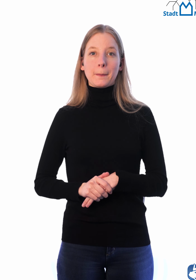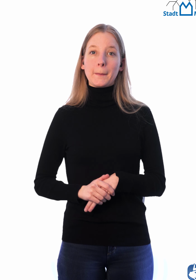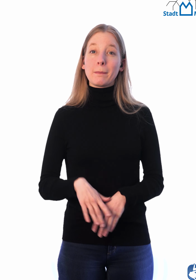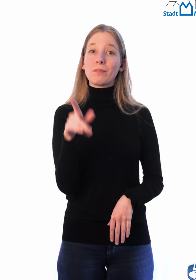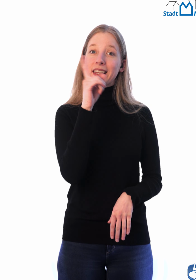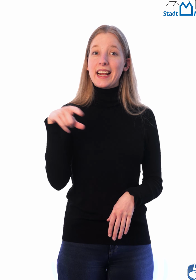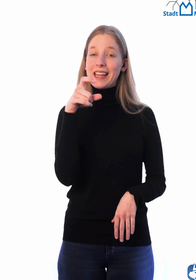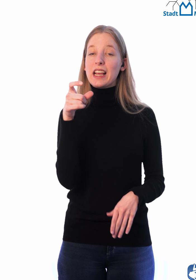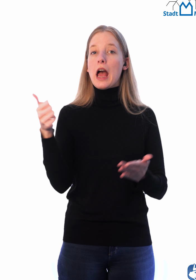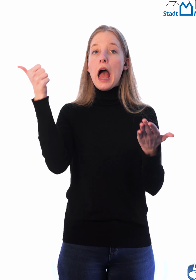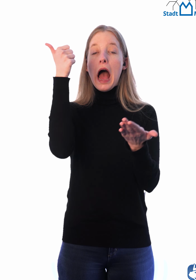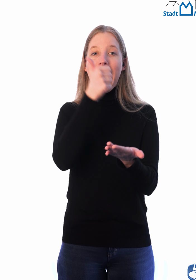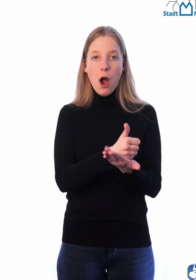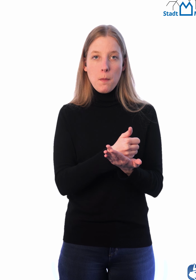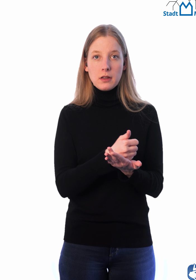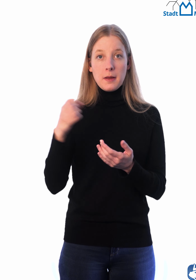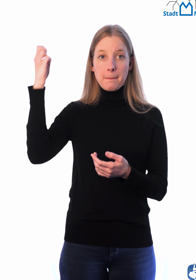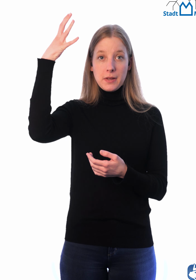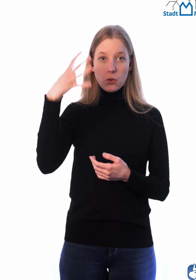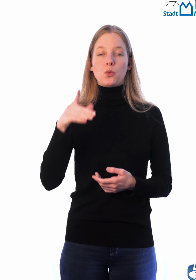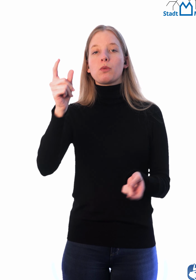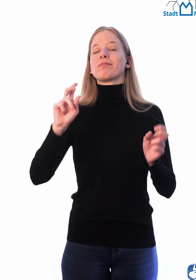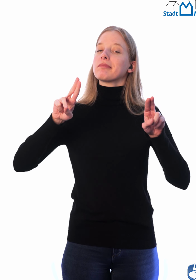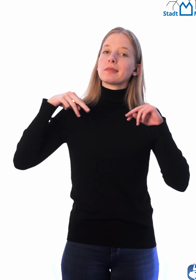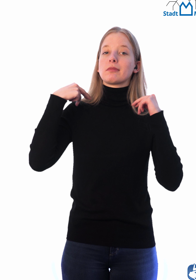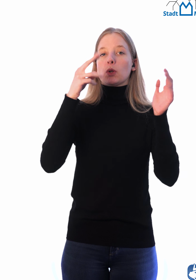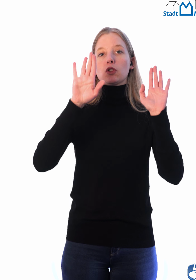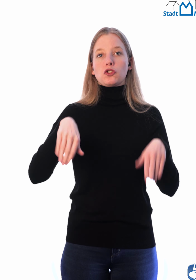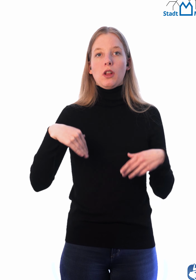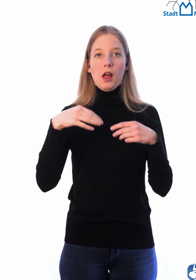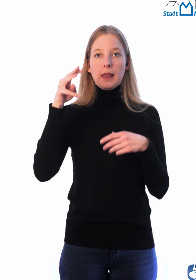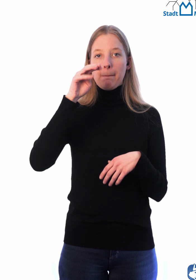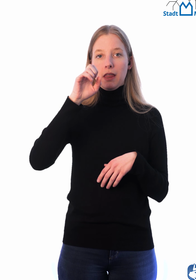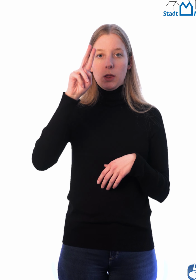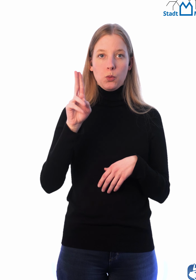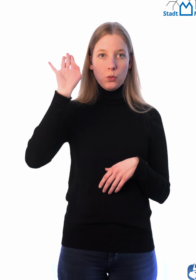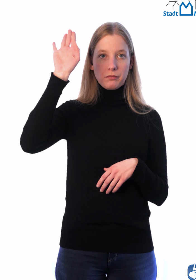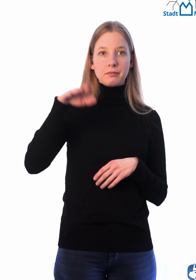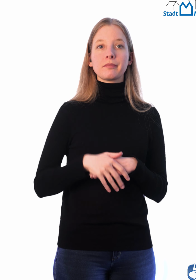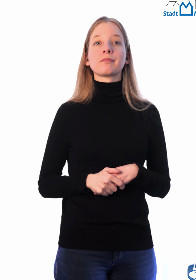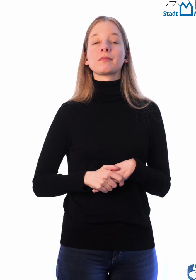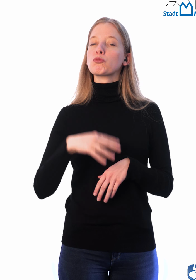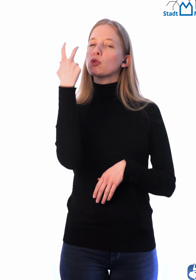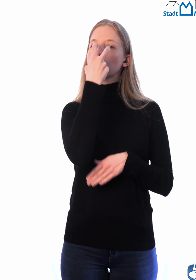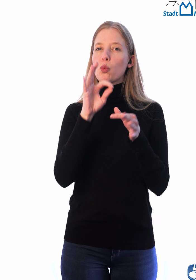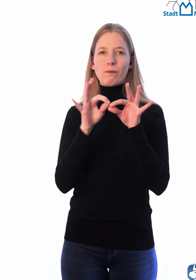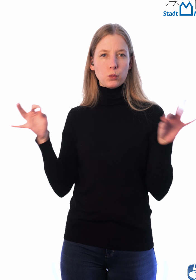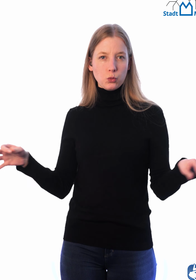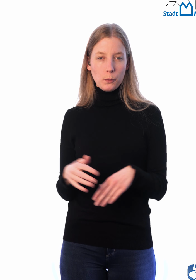Über einen Klick auf „HAUPTMENÜ“ landen Sie wieder im Start-Menü. Die Such-Funktion